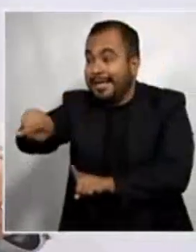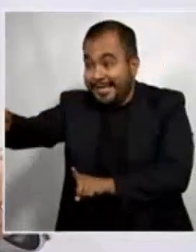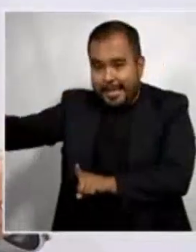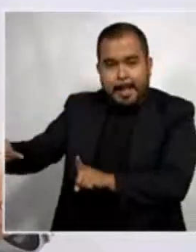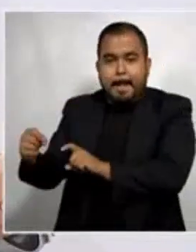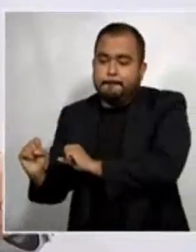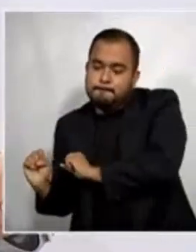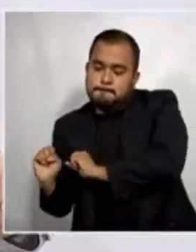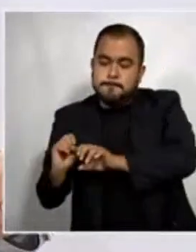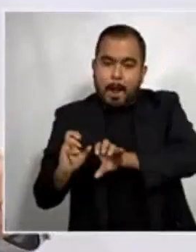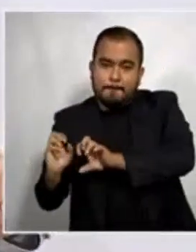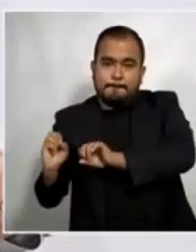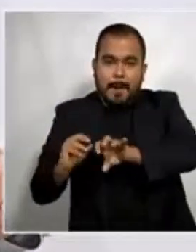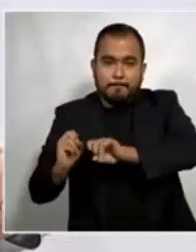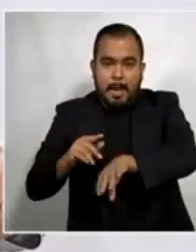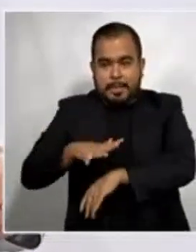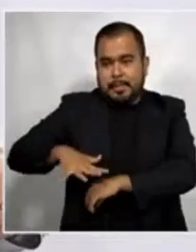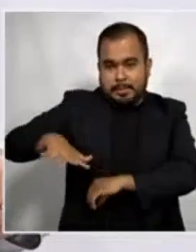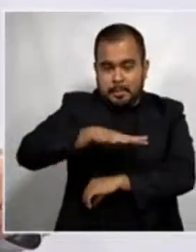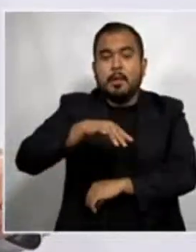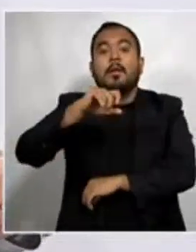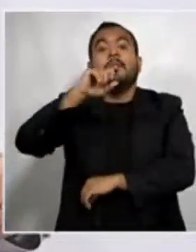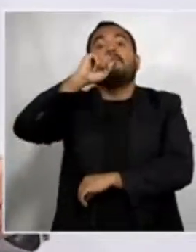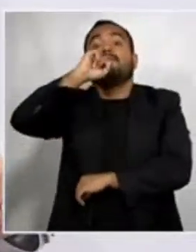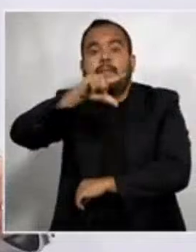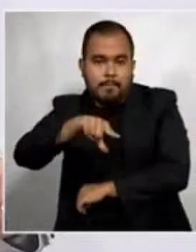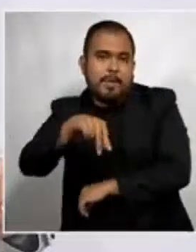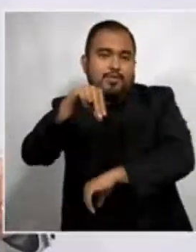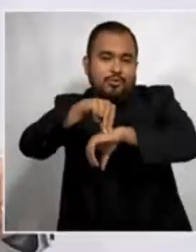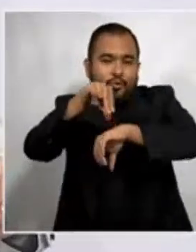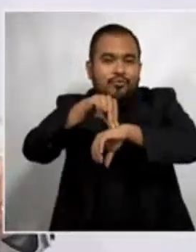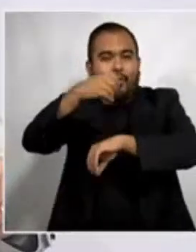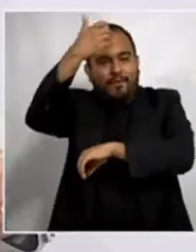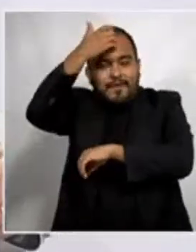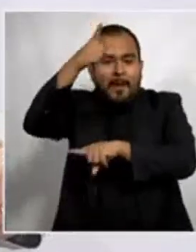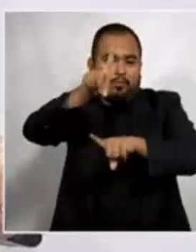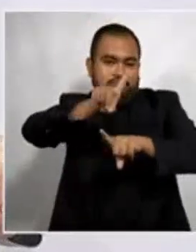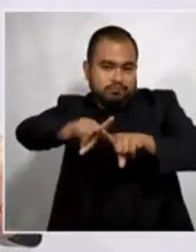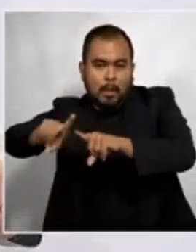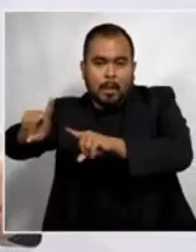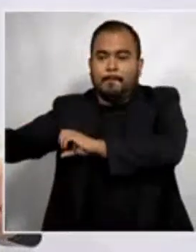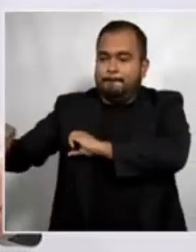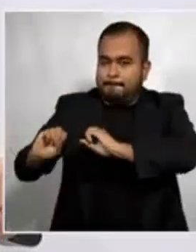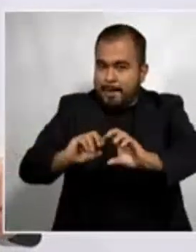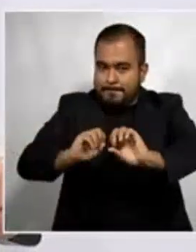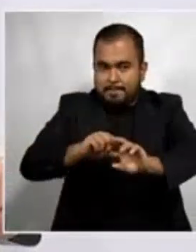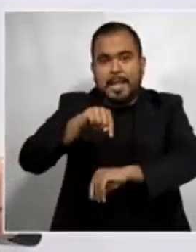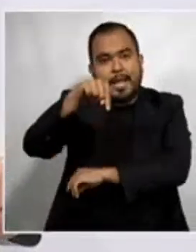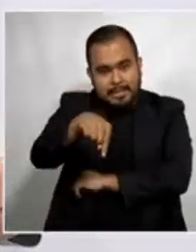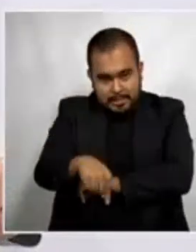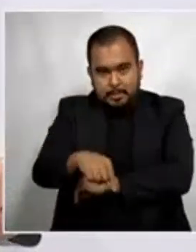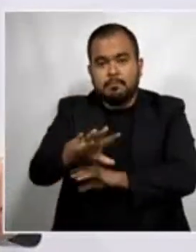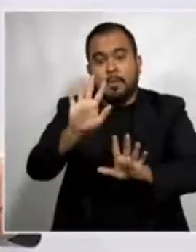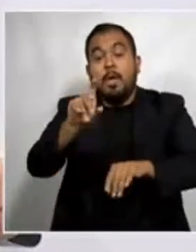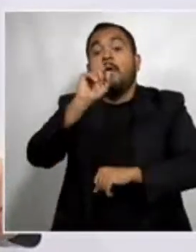por supuesto al personal médico de esta clínica y sobre todo también pensando en los adultos